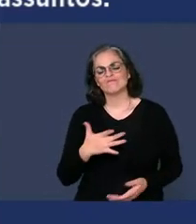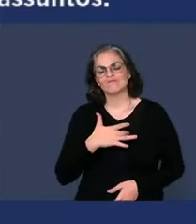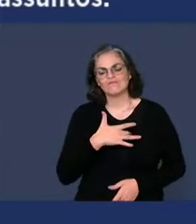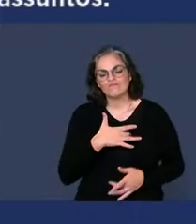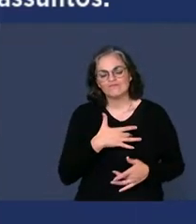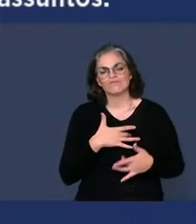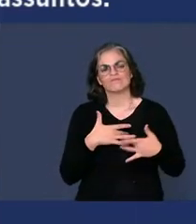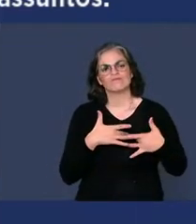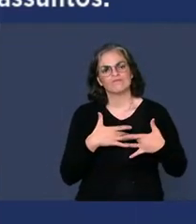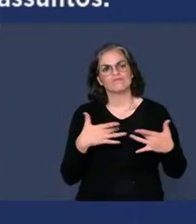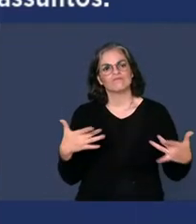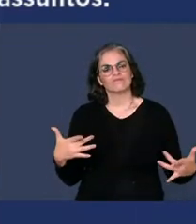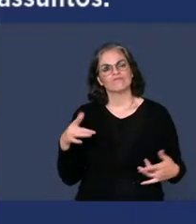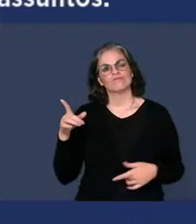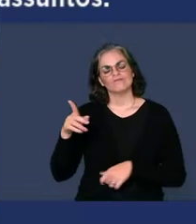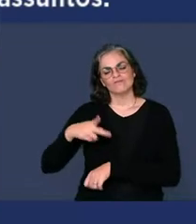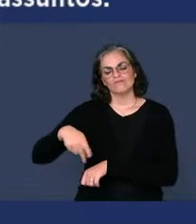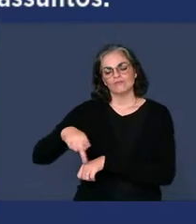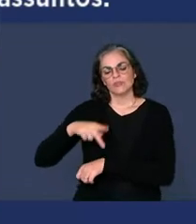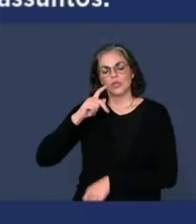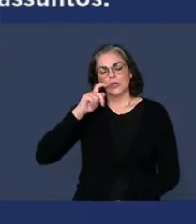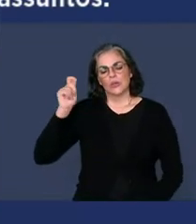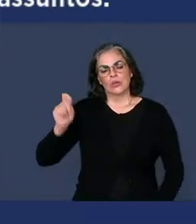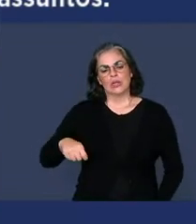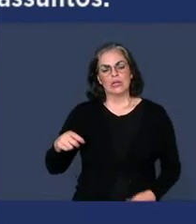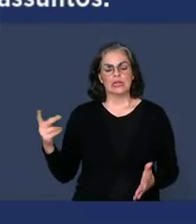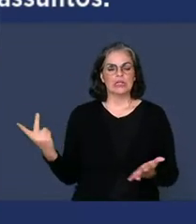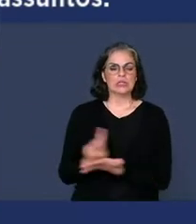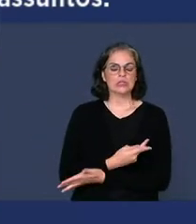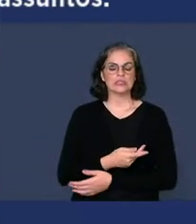UCRÂNIA, LAMENTAR PROFUNDAMENTE A ATITUDE DA